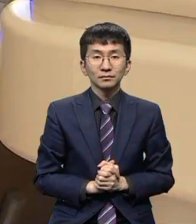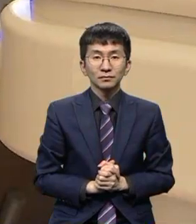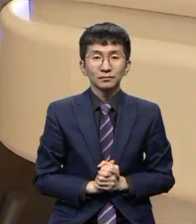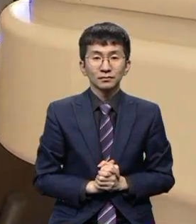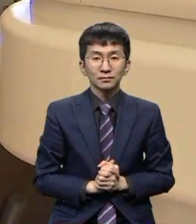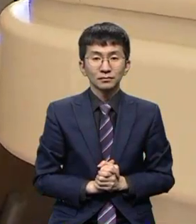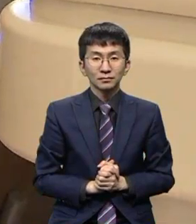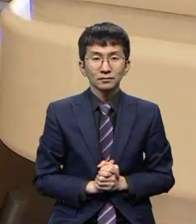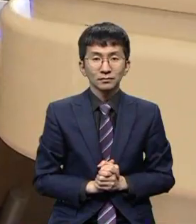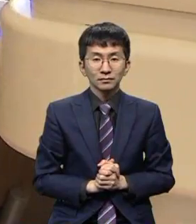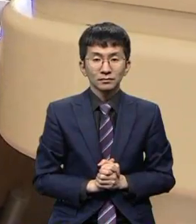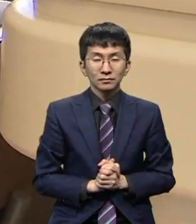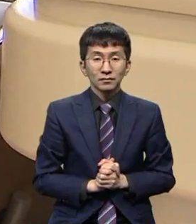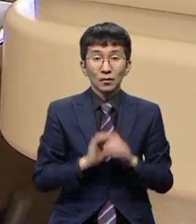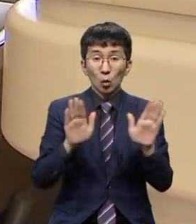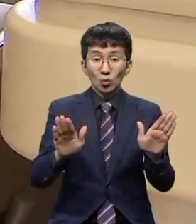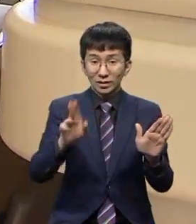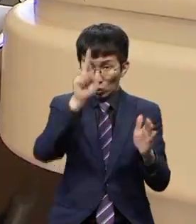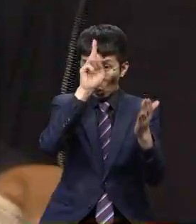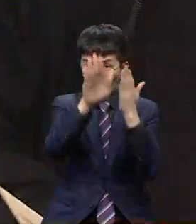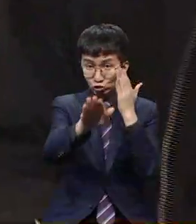(기자) 오늘 오후 서울 강서구의 한 병원.